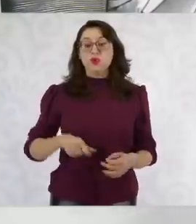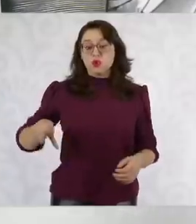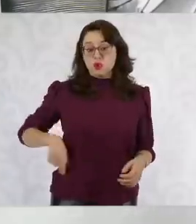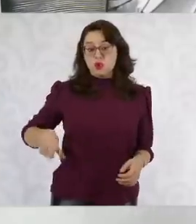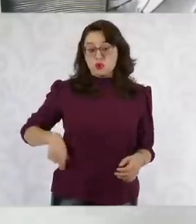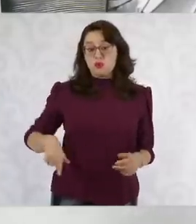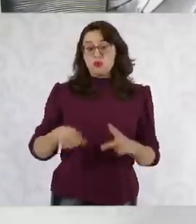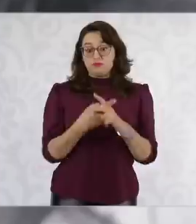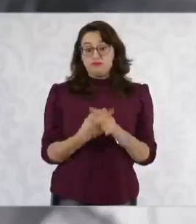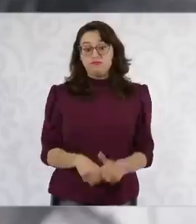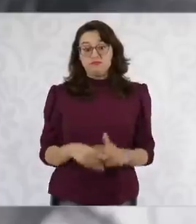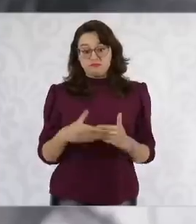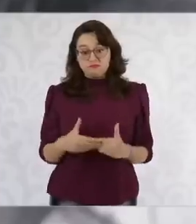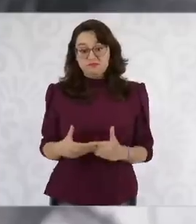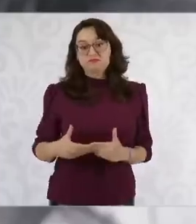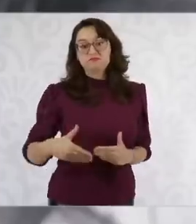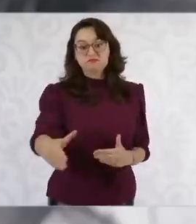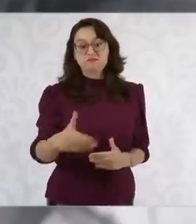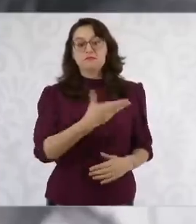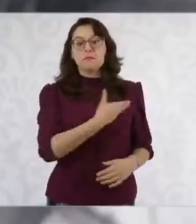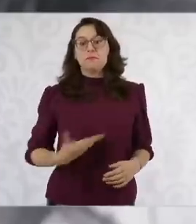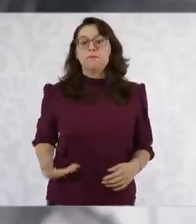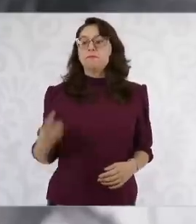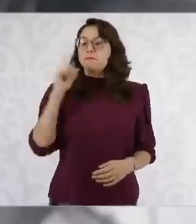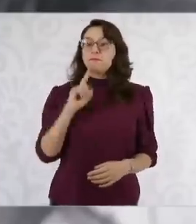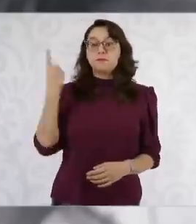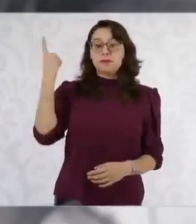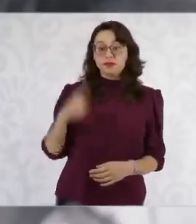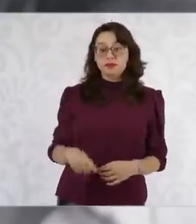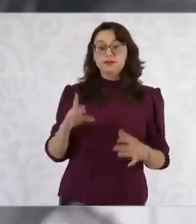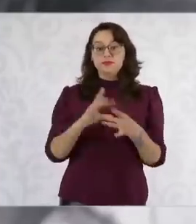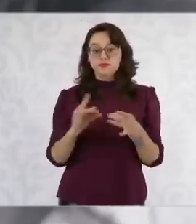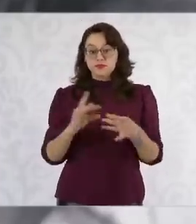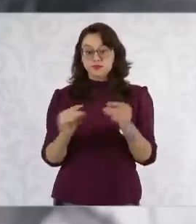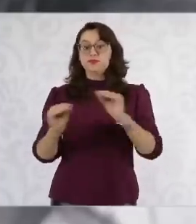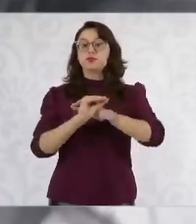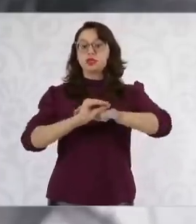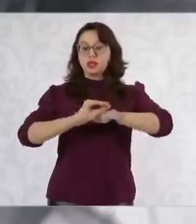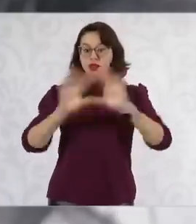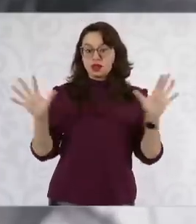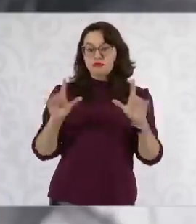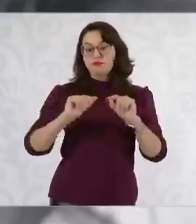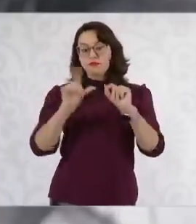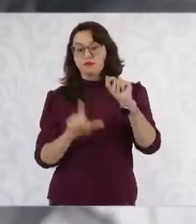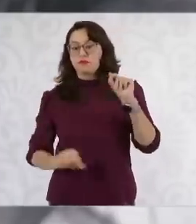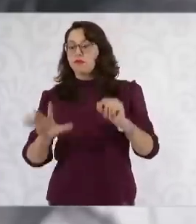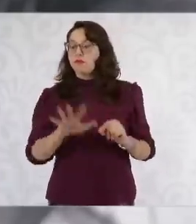la presidenta ha sido Clara la seguridad de las los mexicanos es una prioridad que demanda unidad